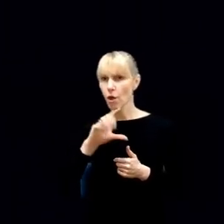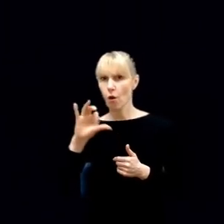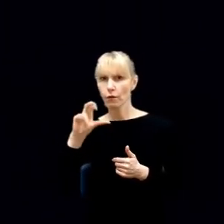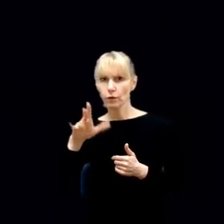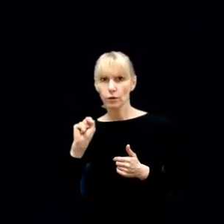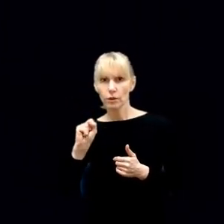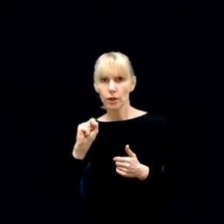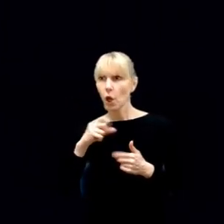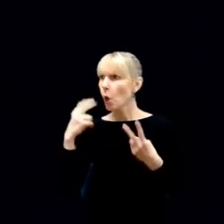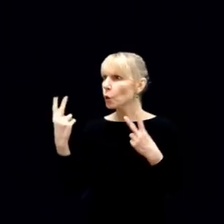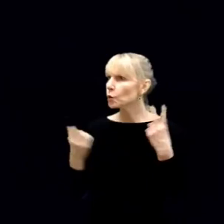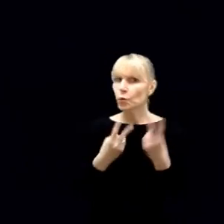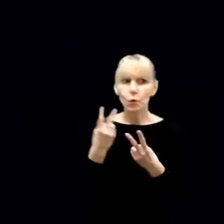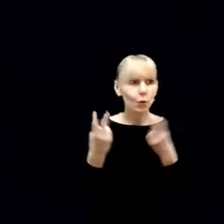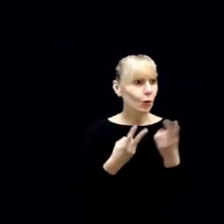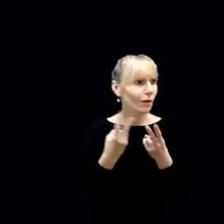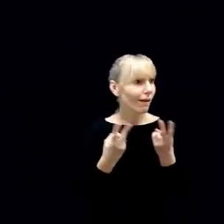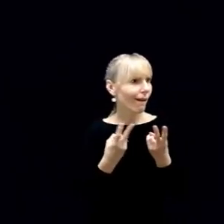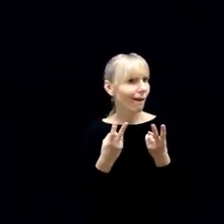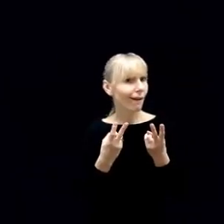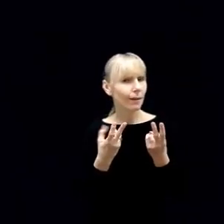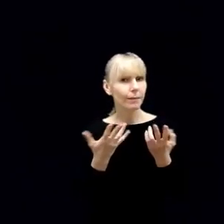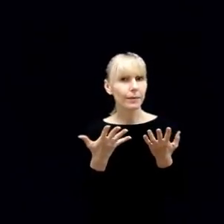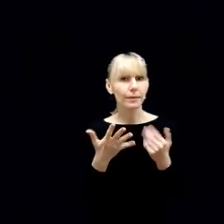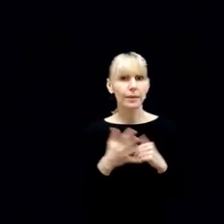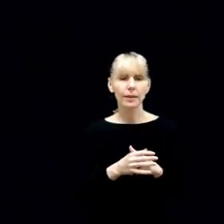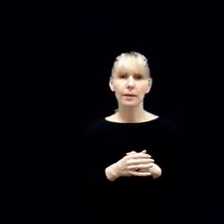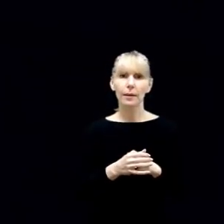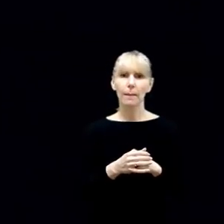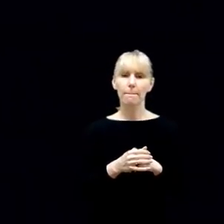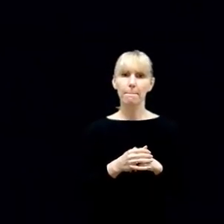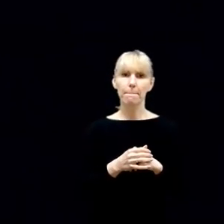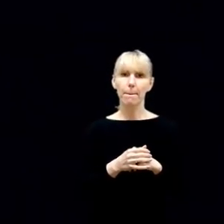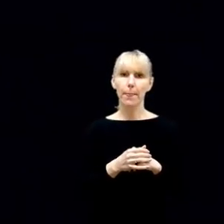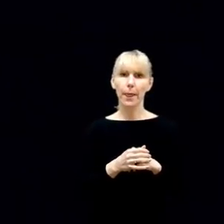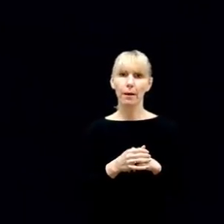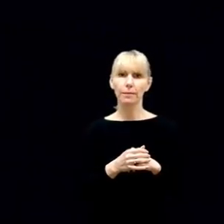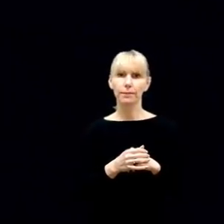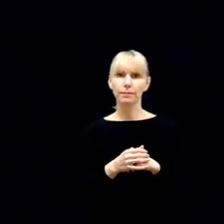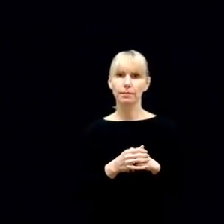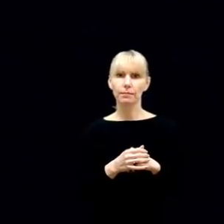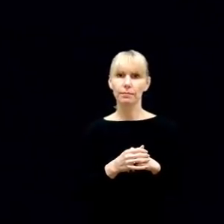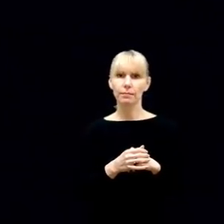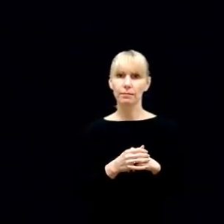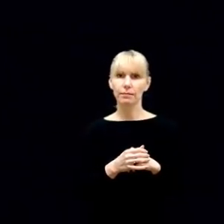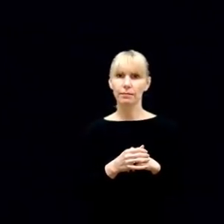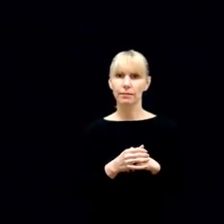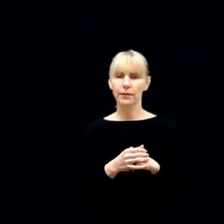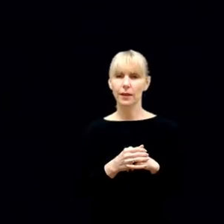ale jeszcze, słucham? Takie podpowiedzi, że zniknął,